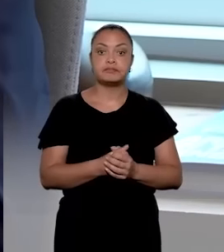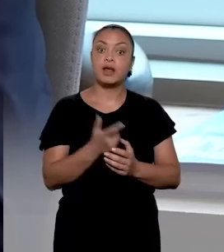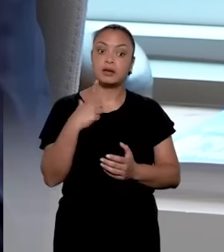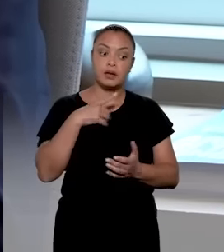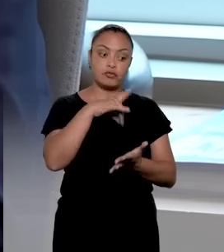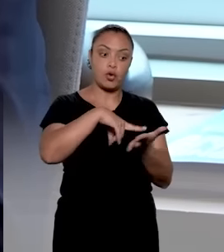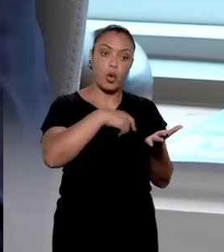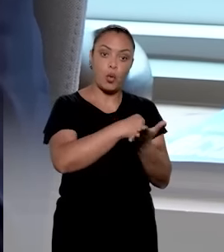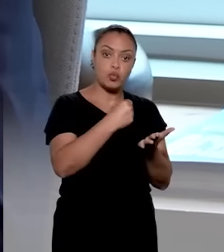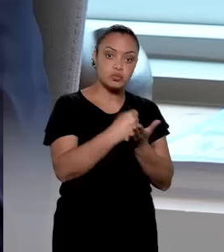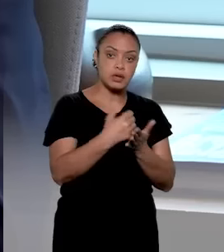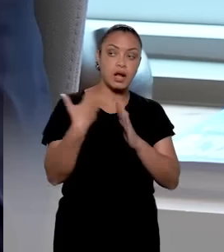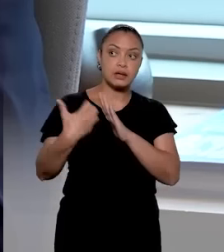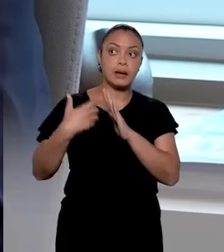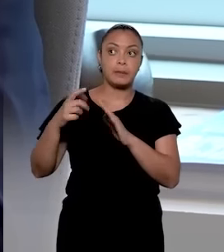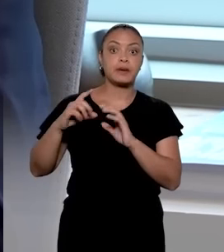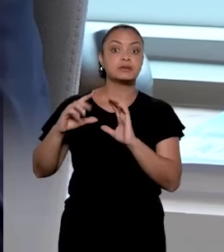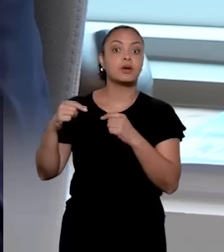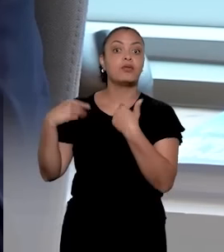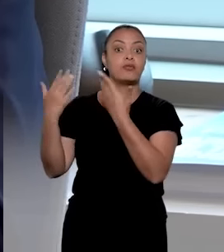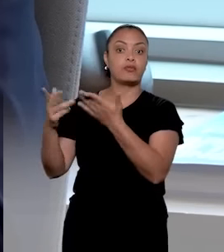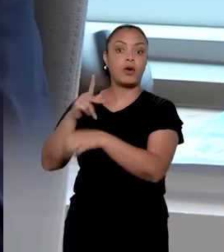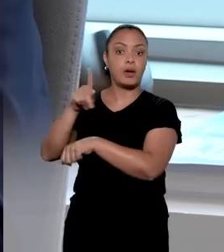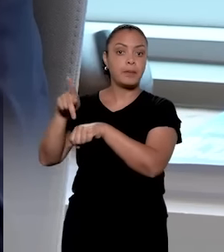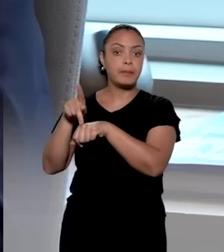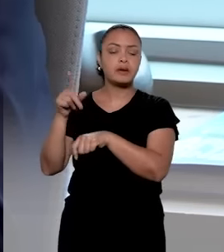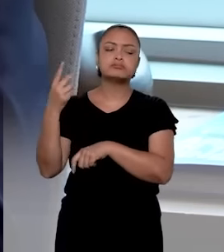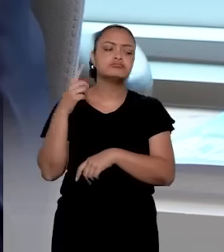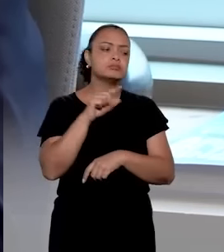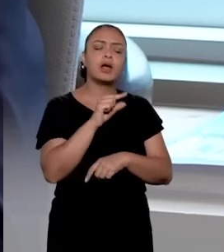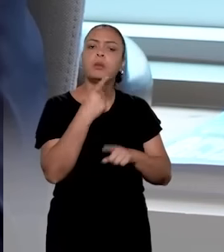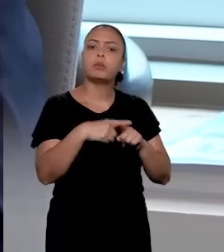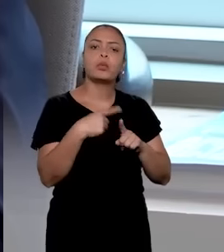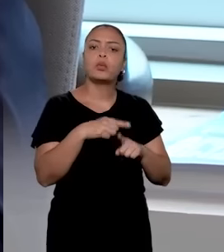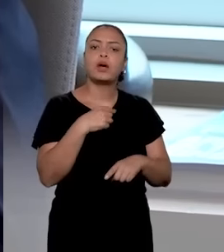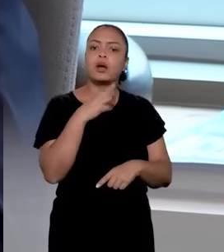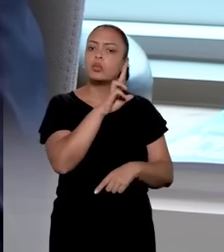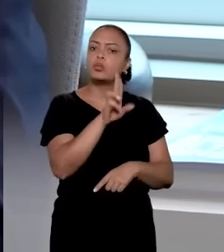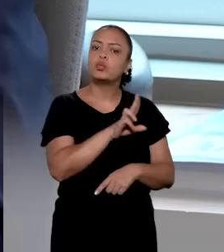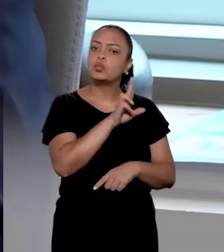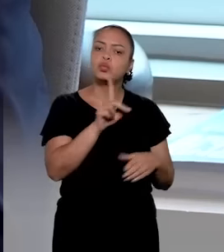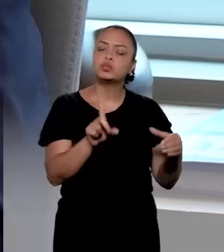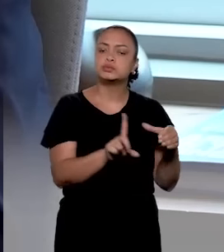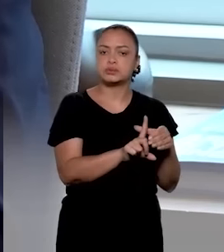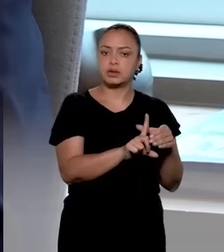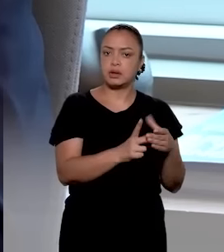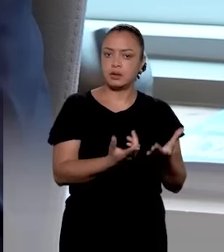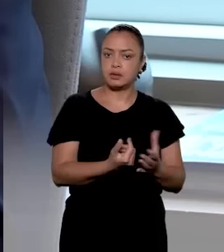foi contratada por uma ONG internacional: “O que está acontecendo que ninguém usa a integração?”